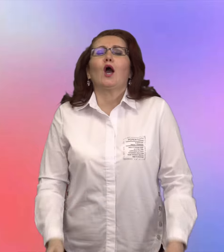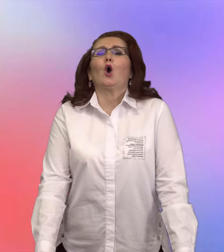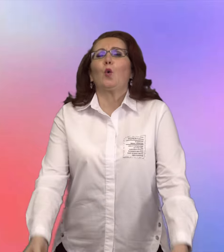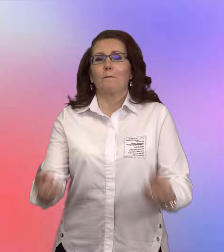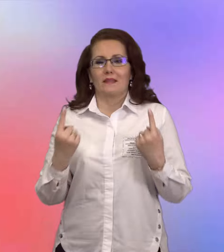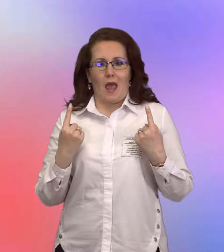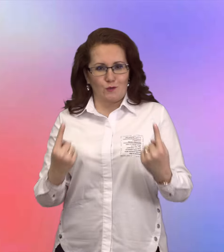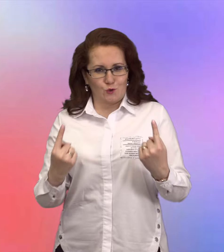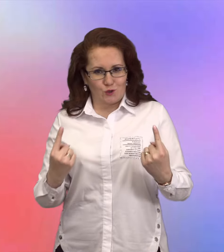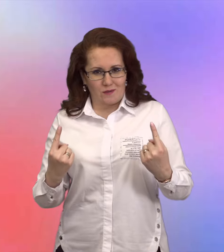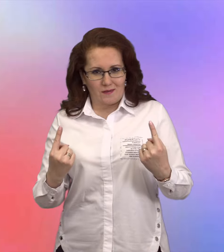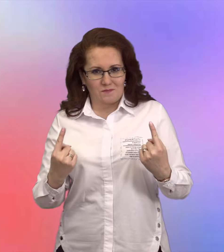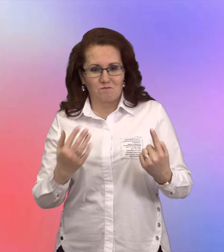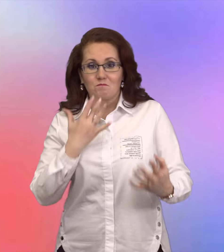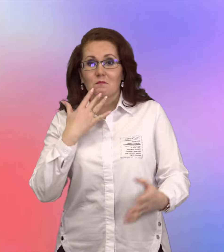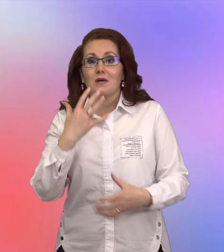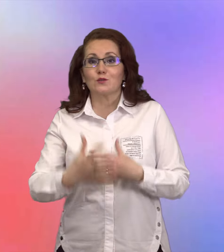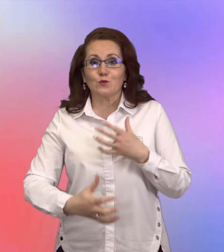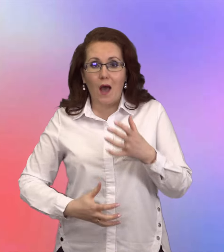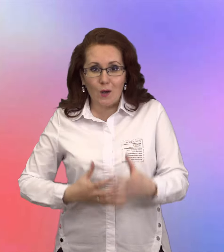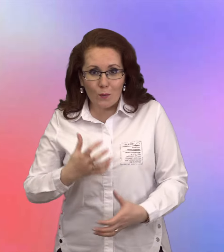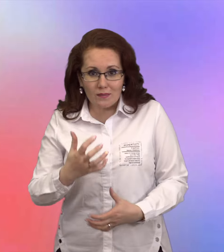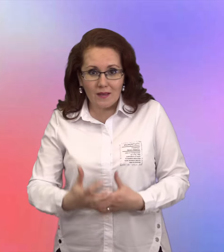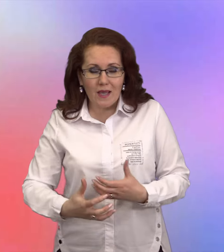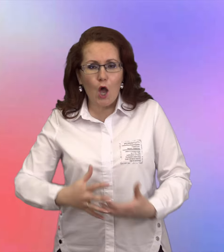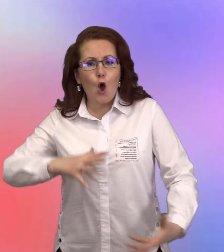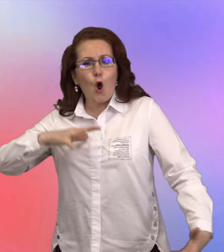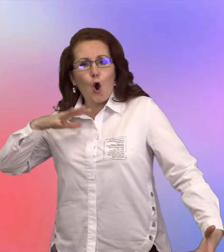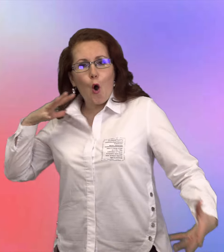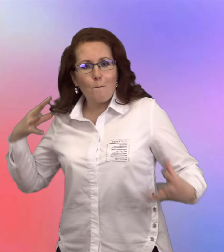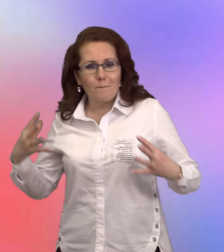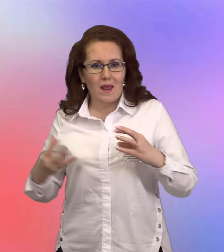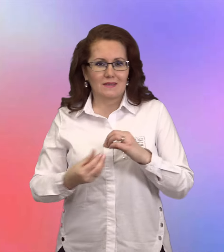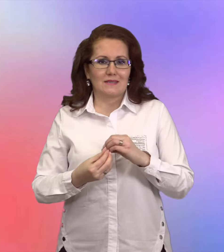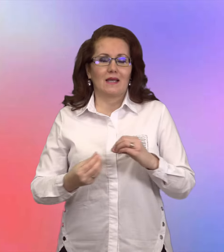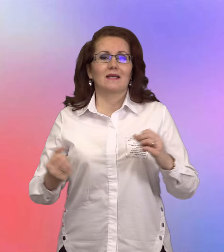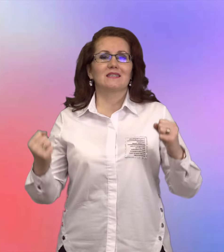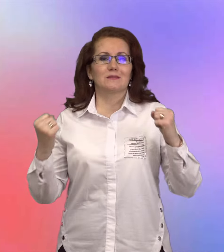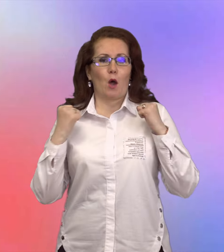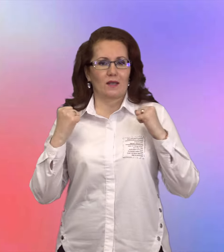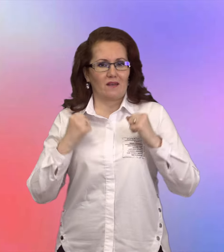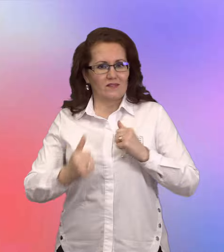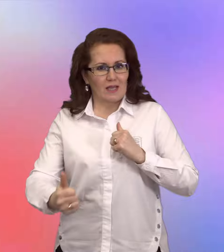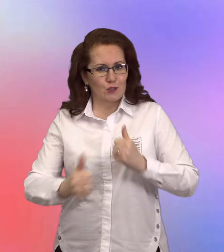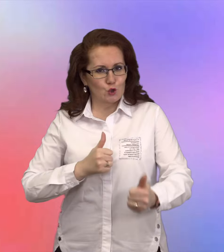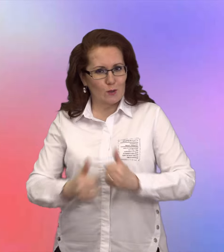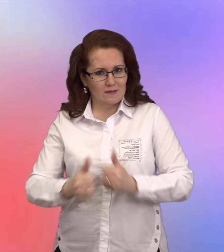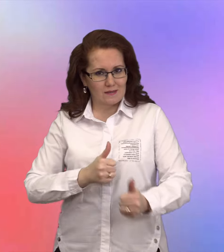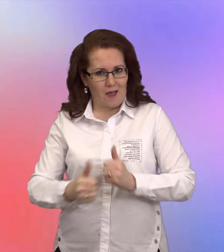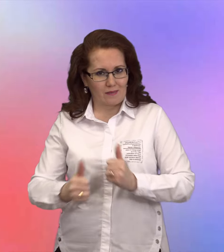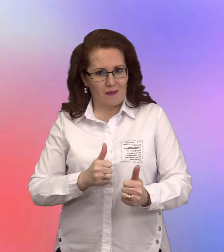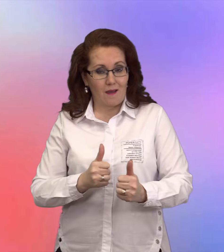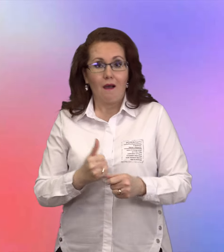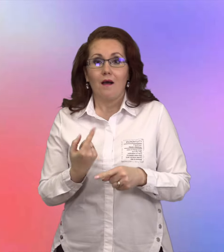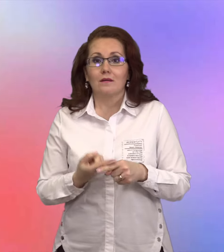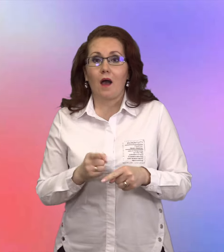крупнейшие Международные комплексные спортивные состязания,